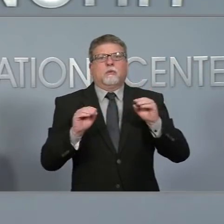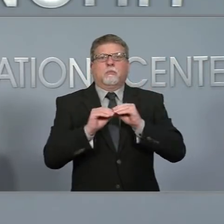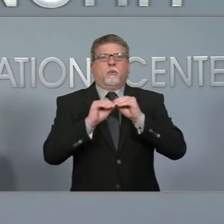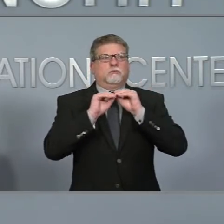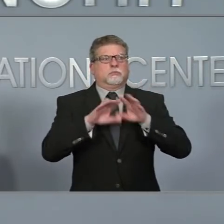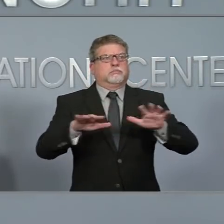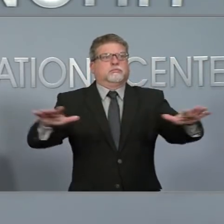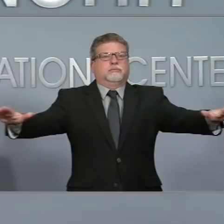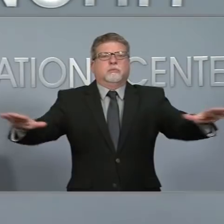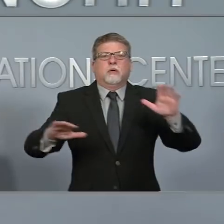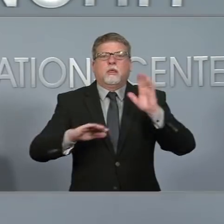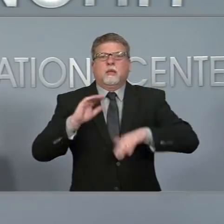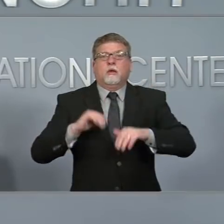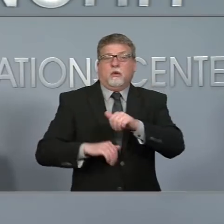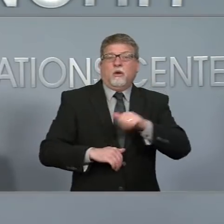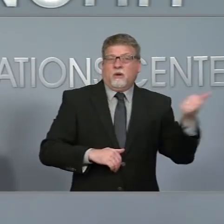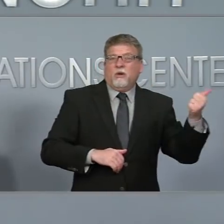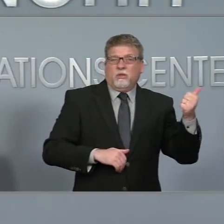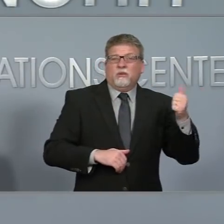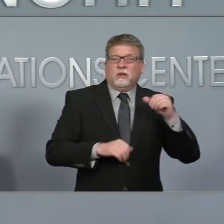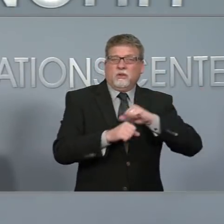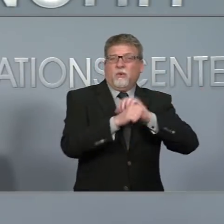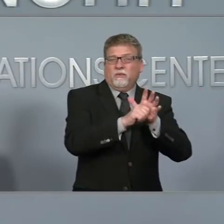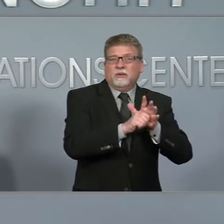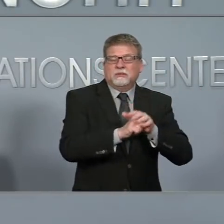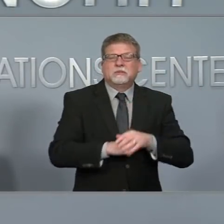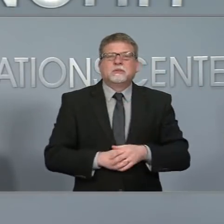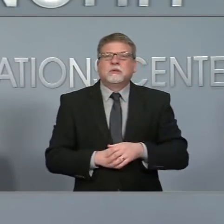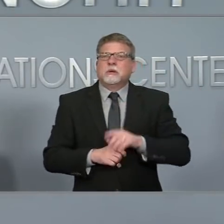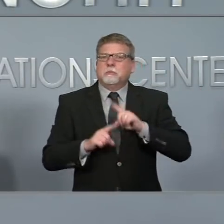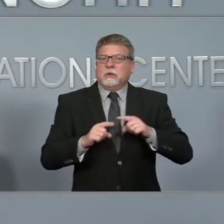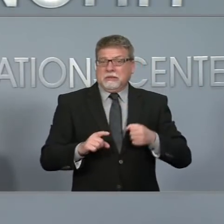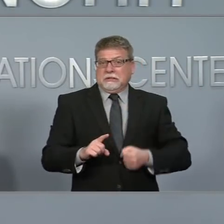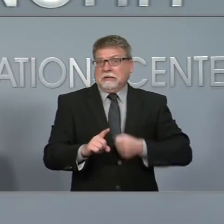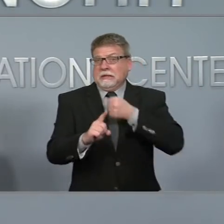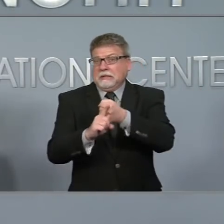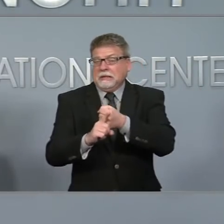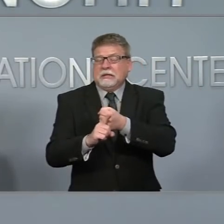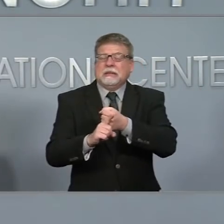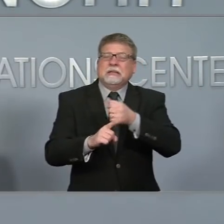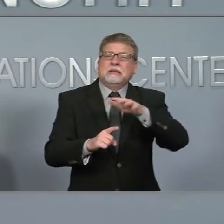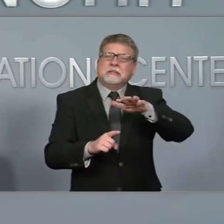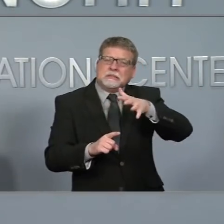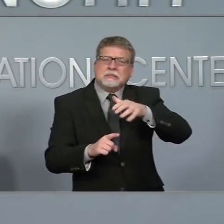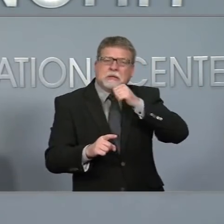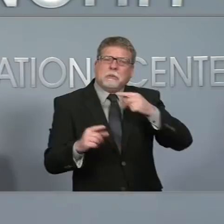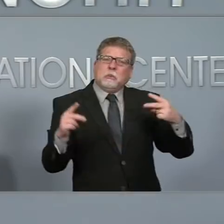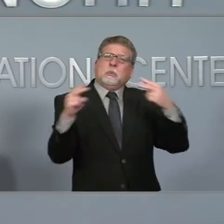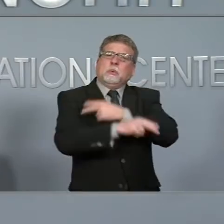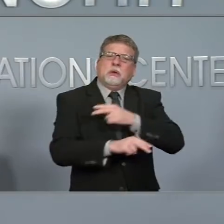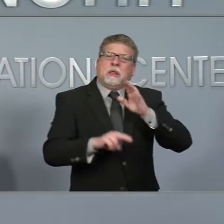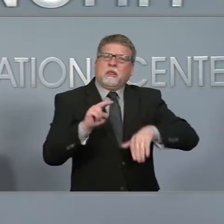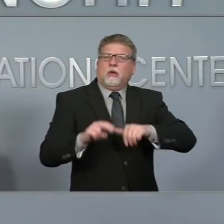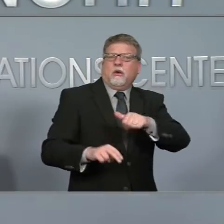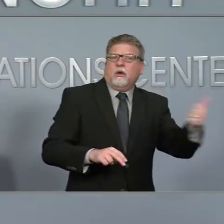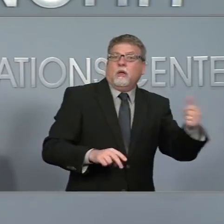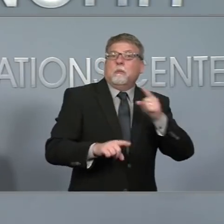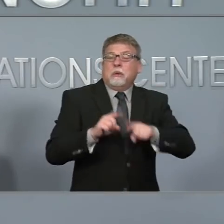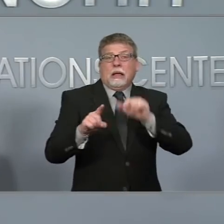rápido que sintieron los casos